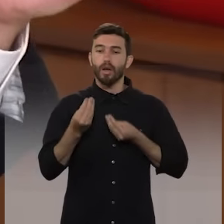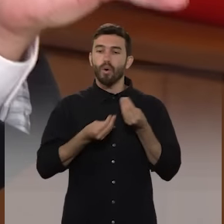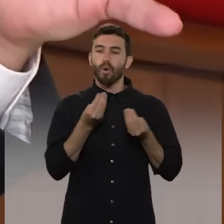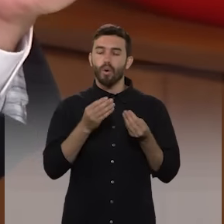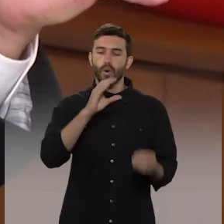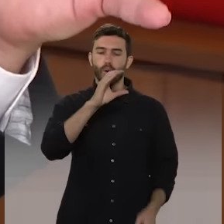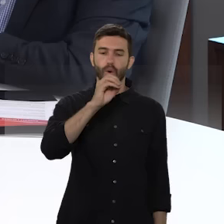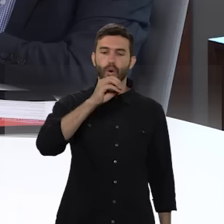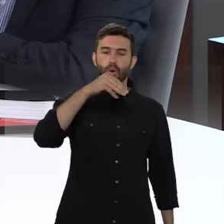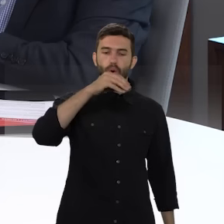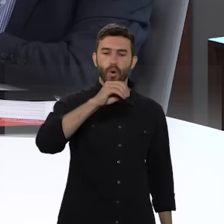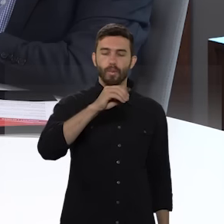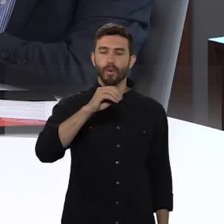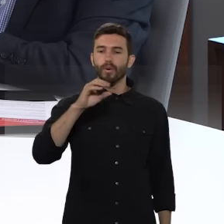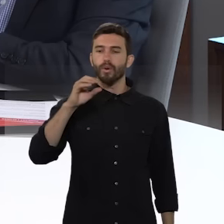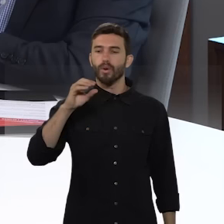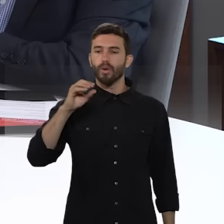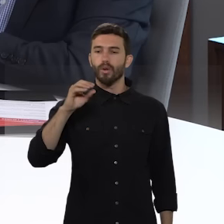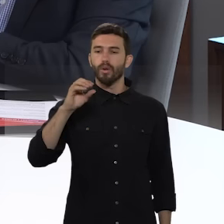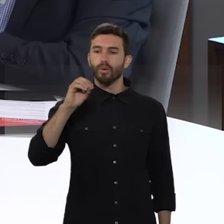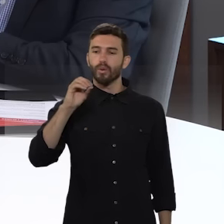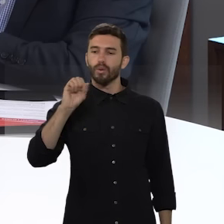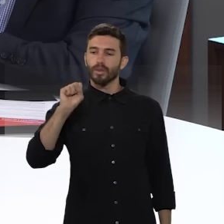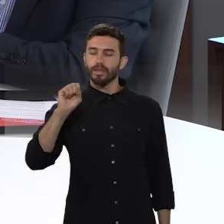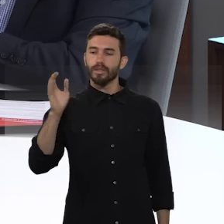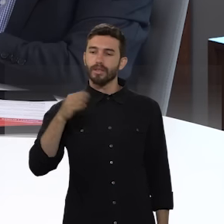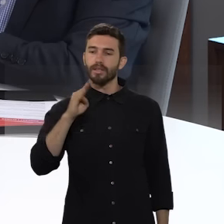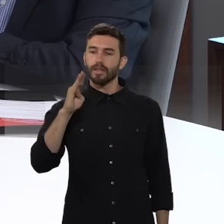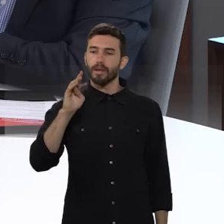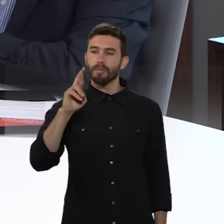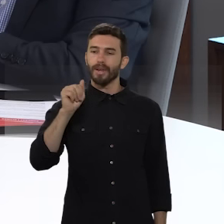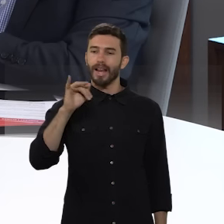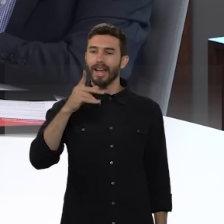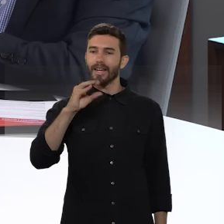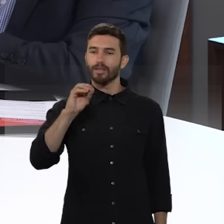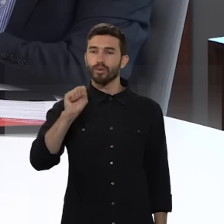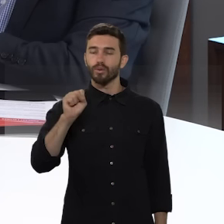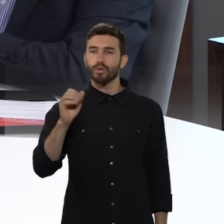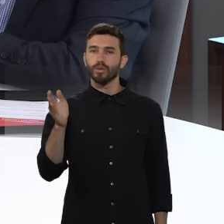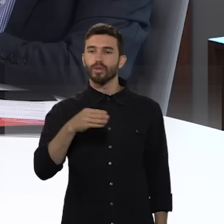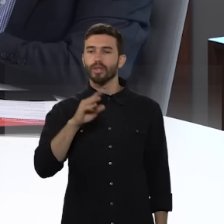Como aqueles homens fizeram o que fizeram... Como chegou aonde chegou?